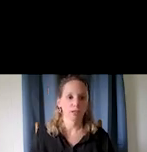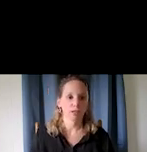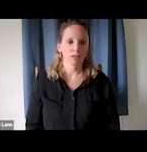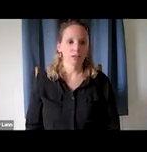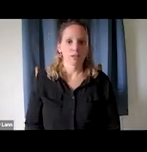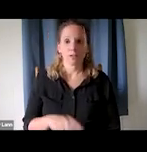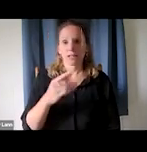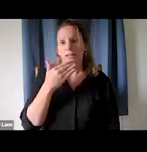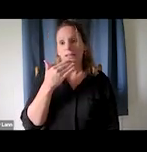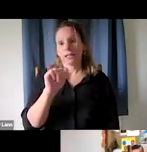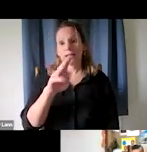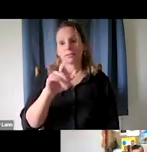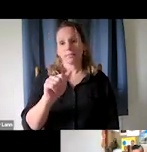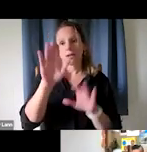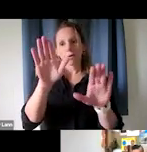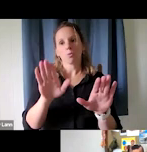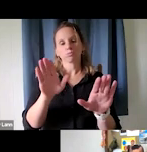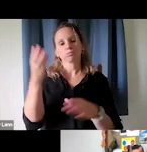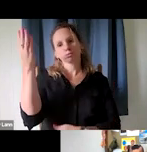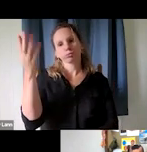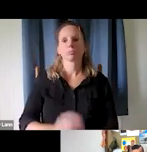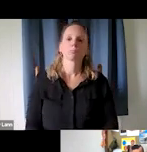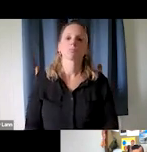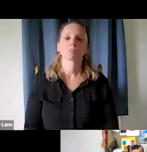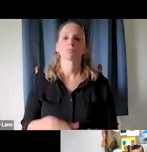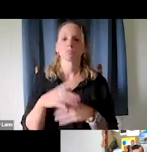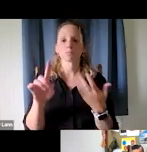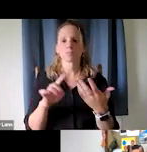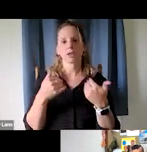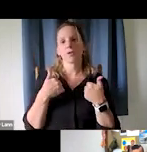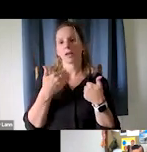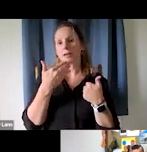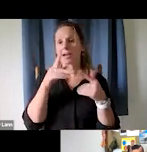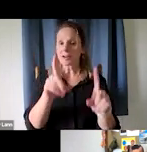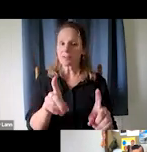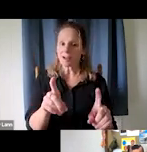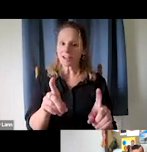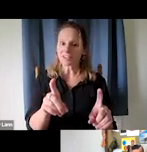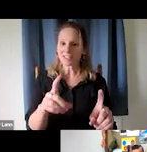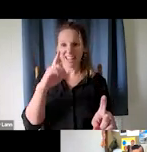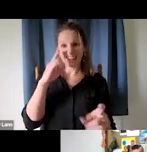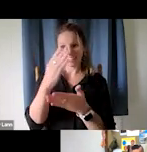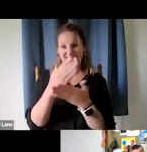Gracias, Amanda, maravillosa presentación. Nos están llegando muy buenas preguntas. Creo que algunas pueden ser respondidas